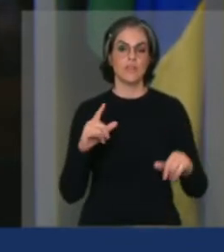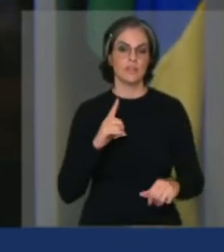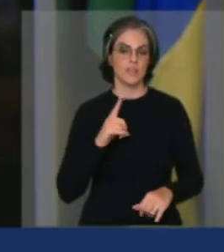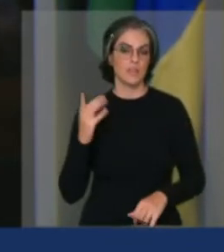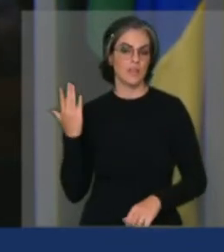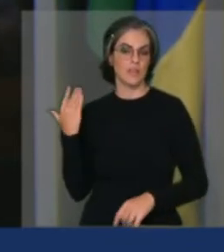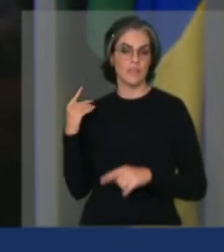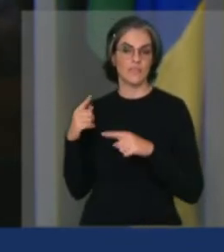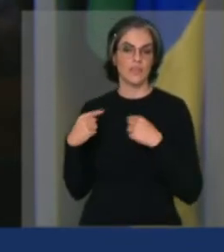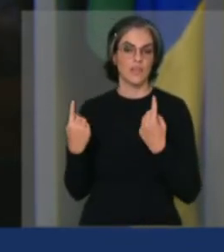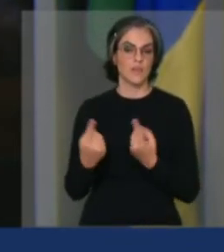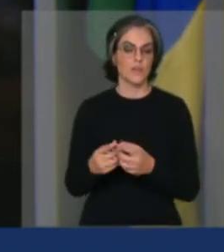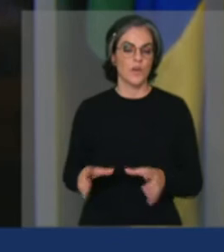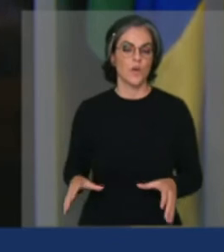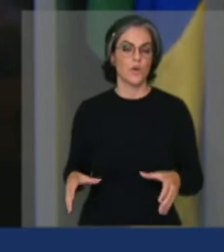UMA REUNIÃO DA BANCADA FEDERAL, MARANHÃO, COM